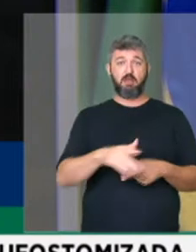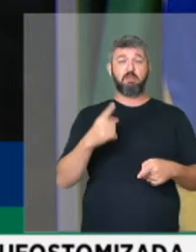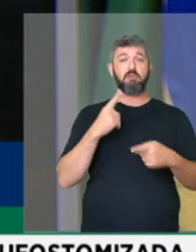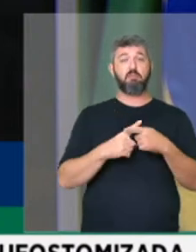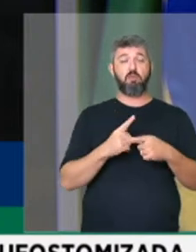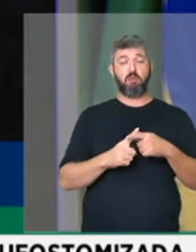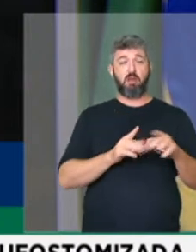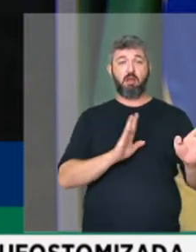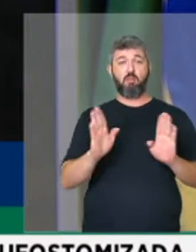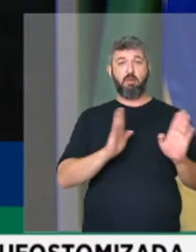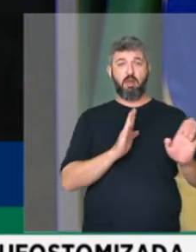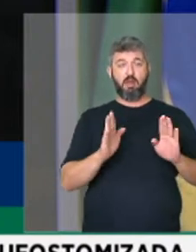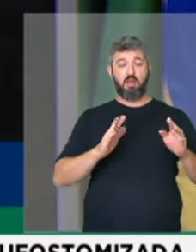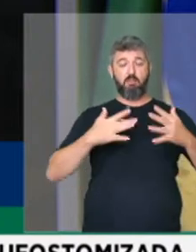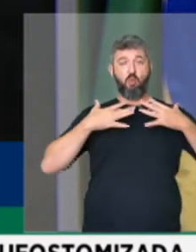INTERNADAS. A FALTA DE TREINAMENTO DE MATERIAL DE